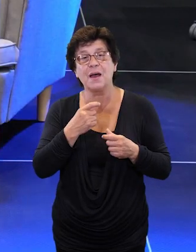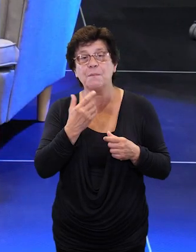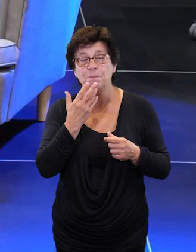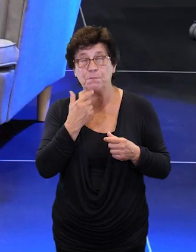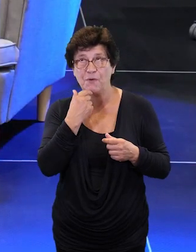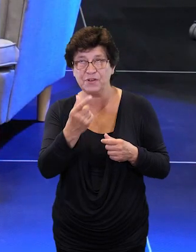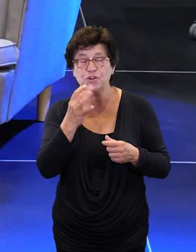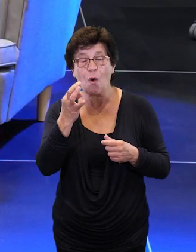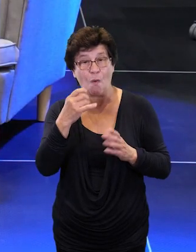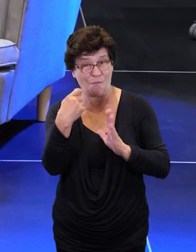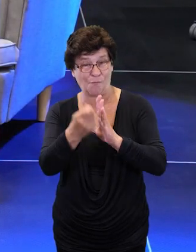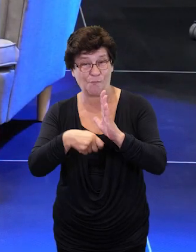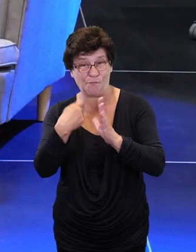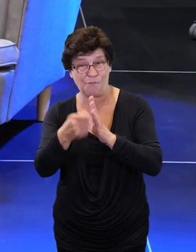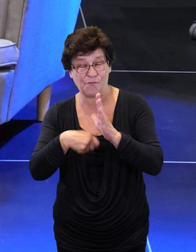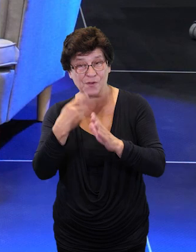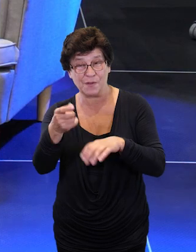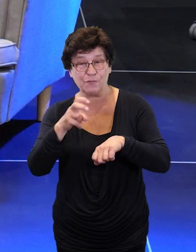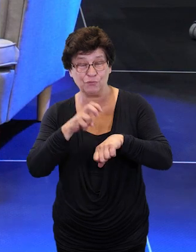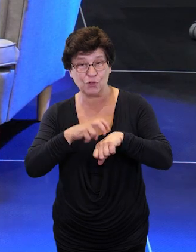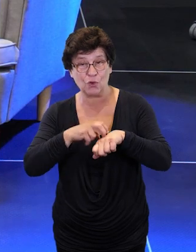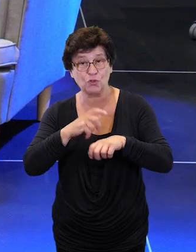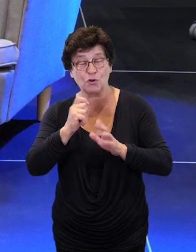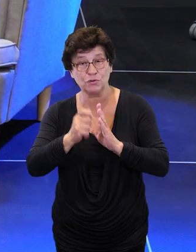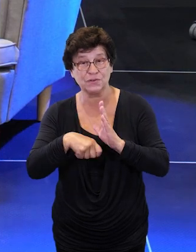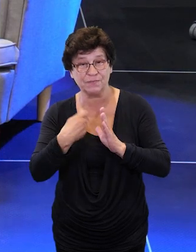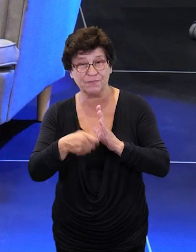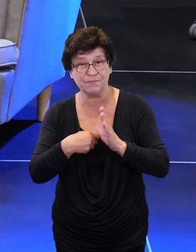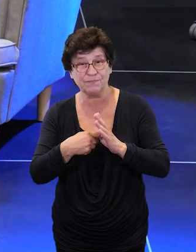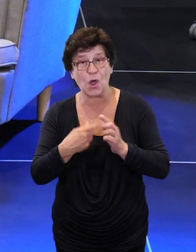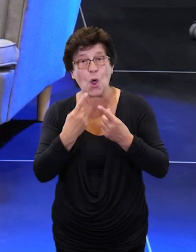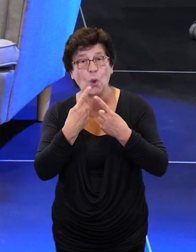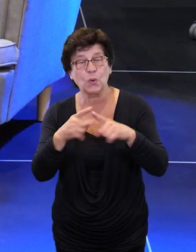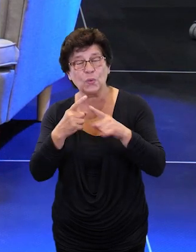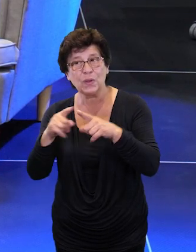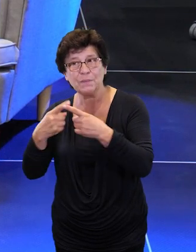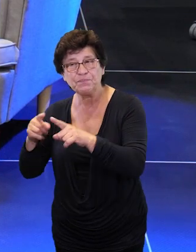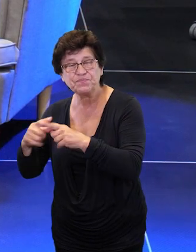pan doktor zrealizował kilka krótkometrażowych filmów,